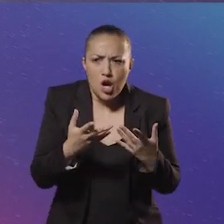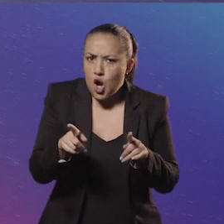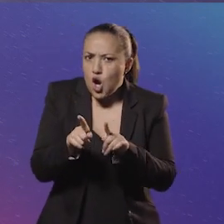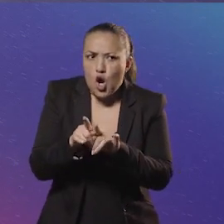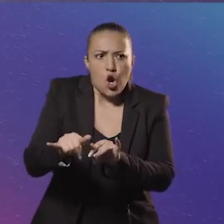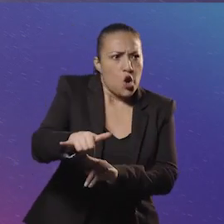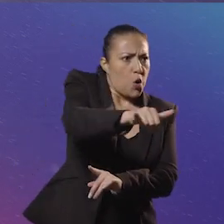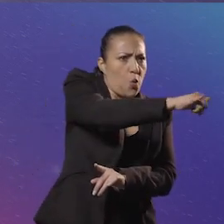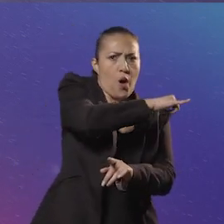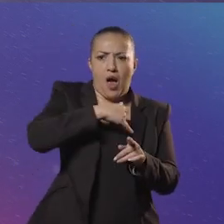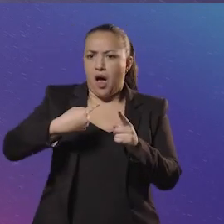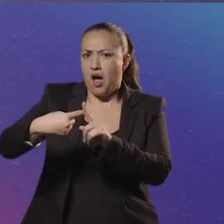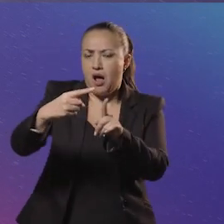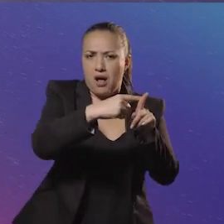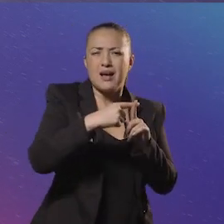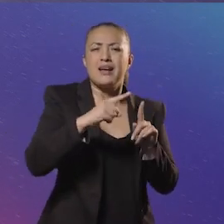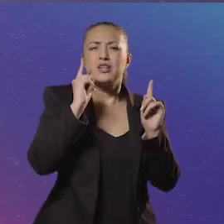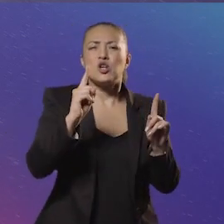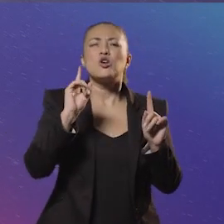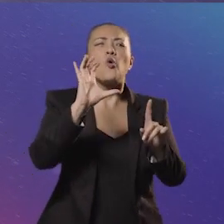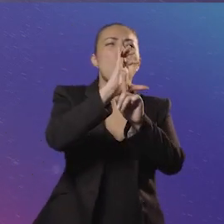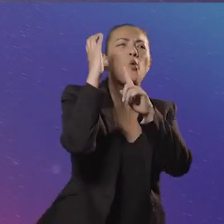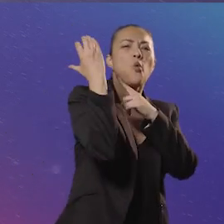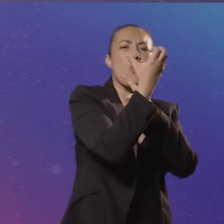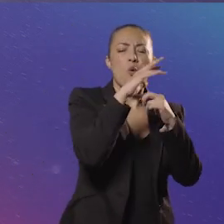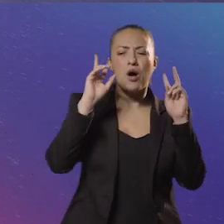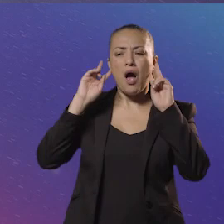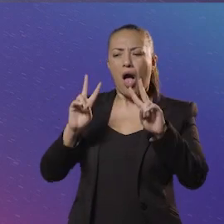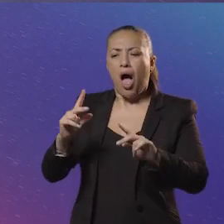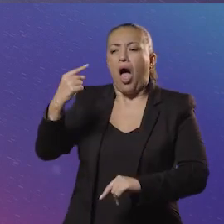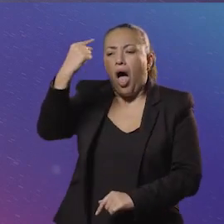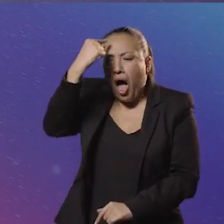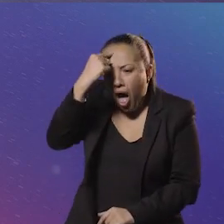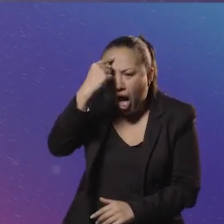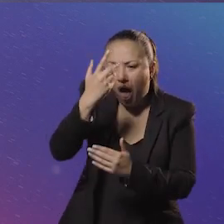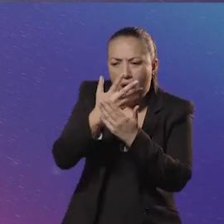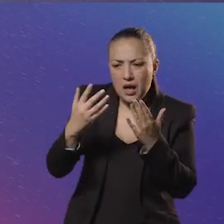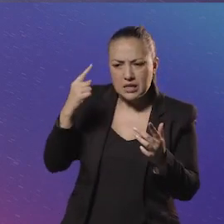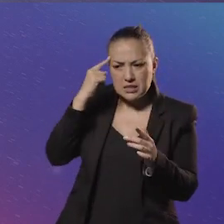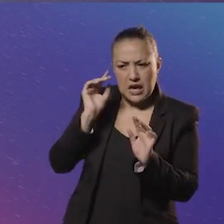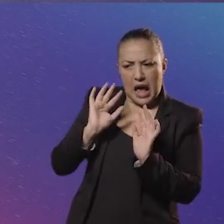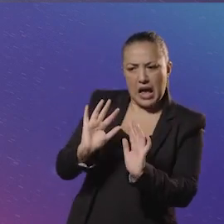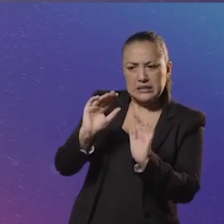Entonces, creo que esa mirada cultural del prejuicio, de los estereotipos